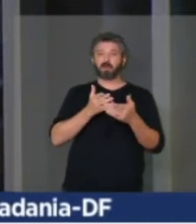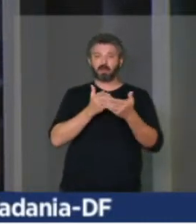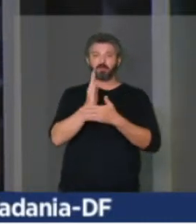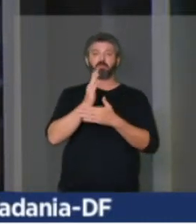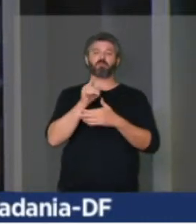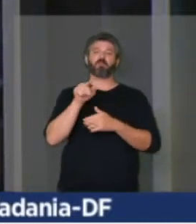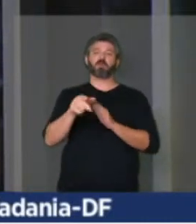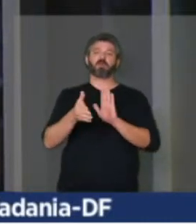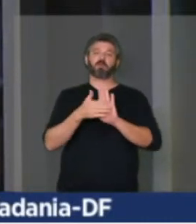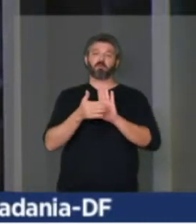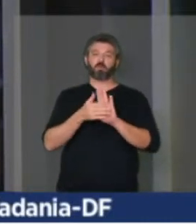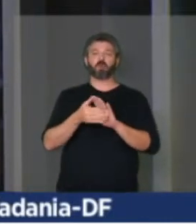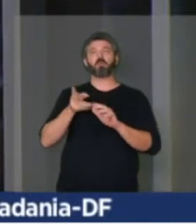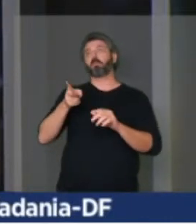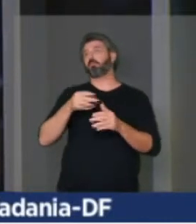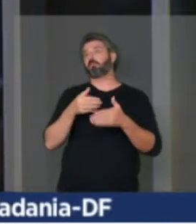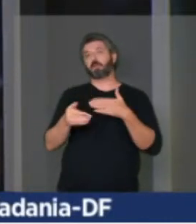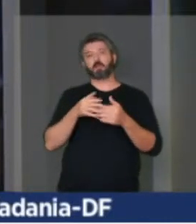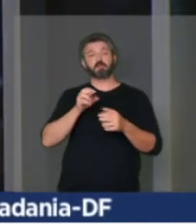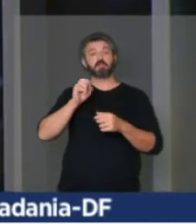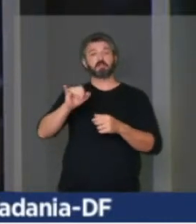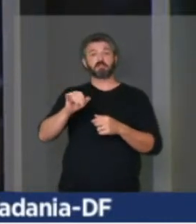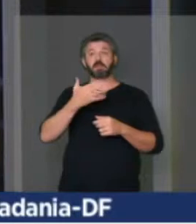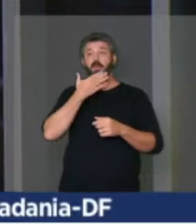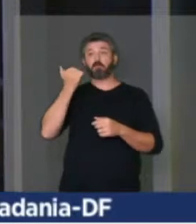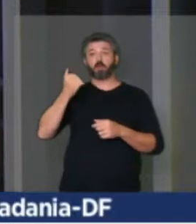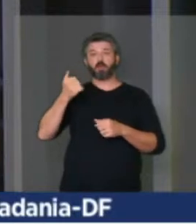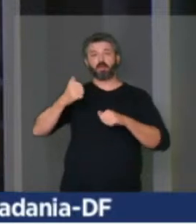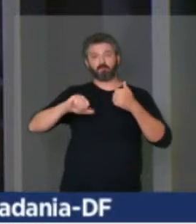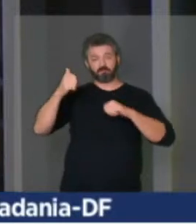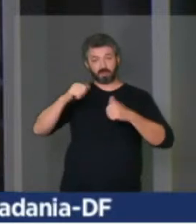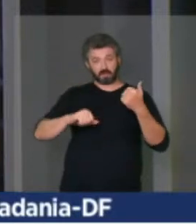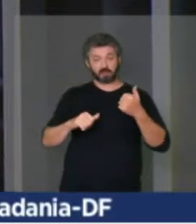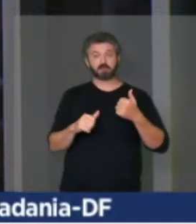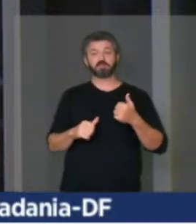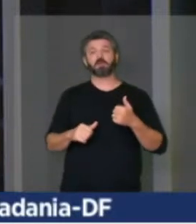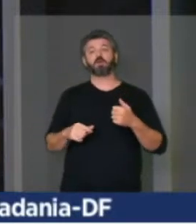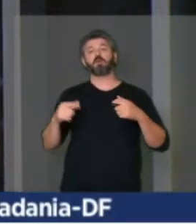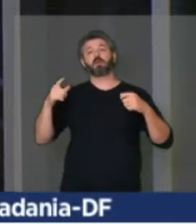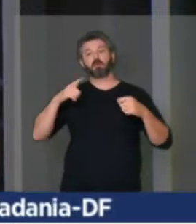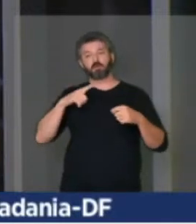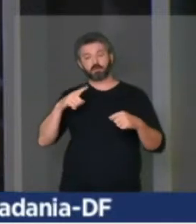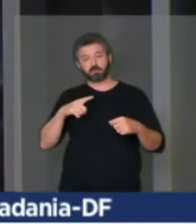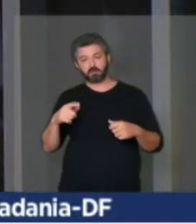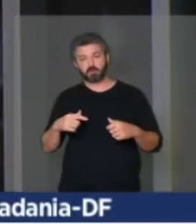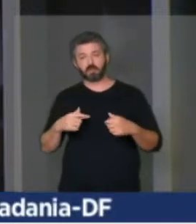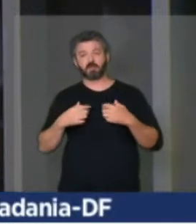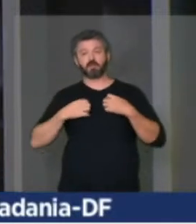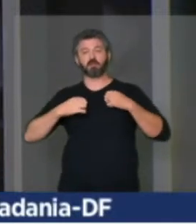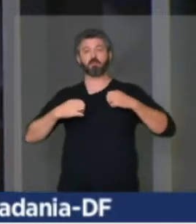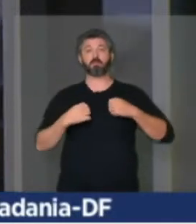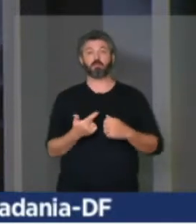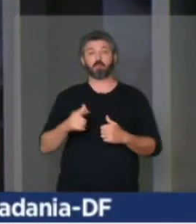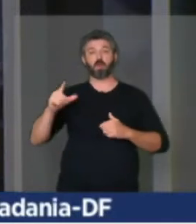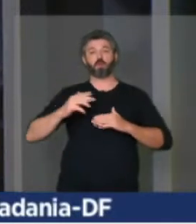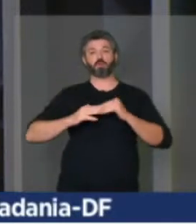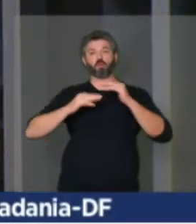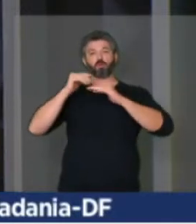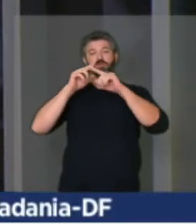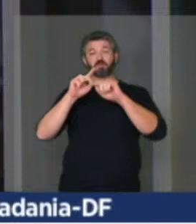SOLUÇÃO PARA O PROBLEMA EXISTE, EXIJA UMA OUTRA CONSTRUÇÃO, MAS QUE ESSA PERFEITA SINTONIA COM A FINALIDADE DO PROJETO SOB